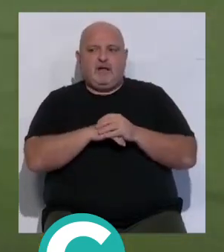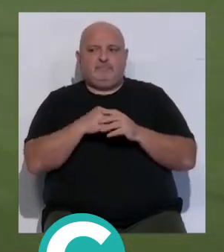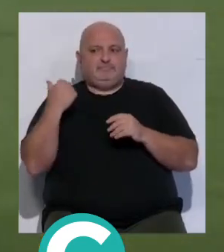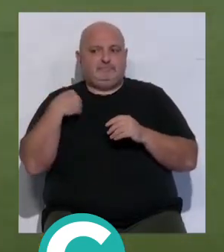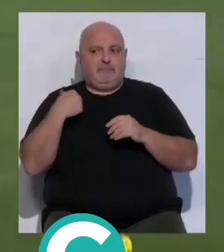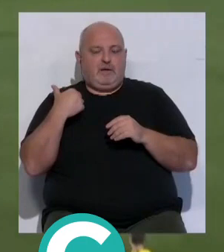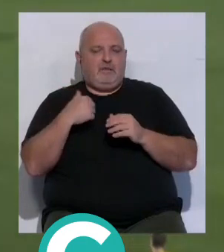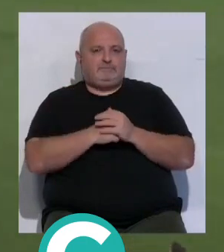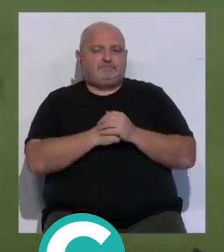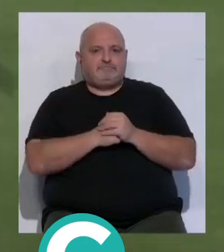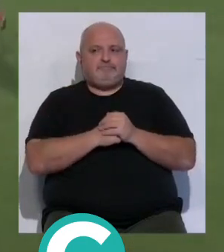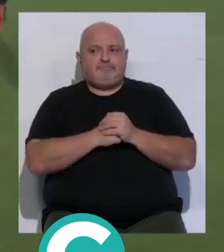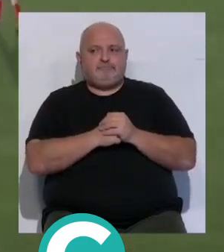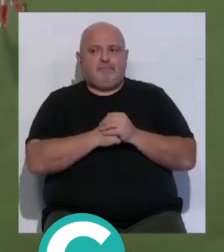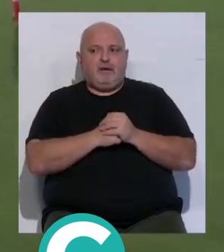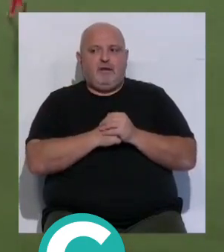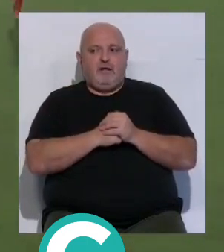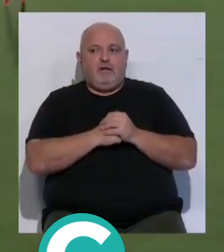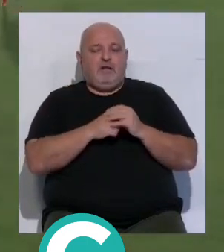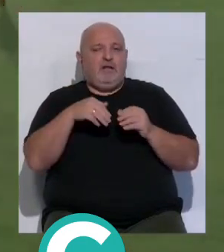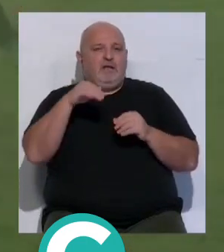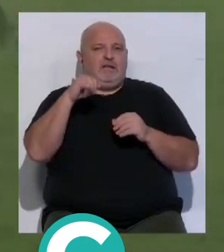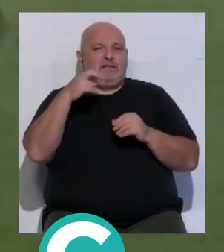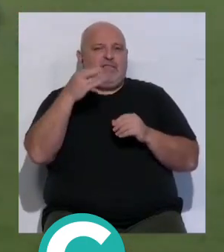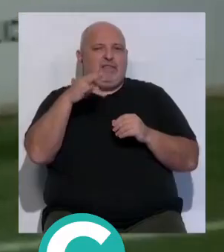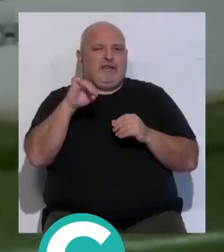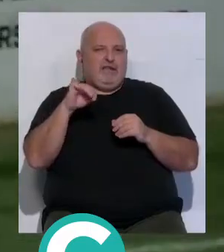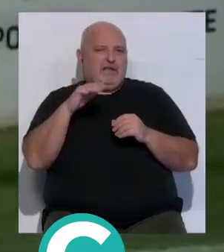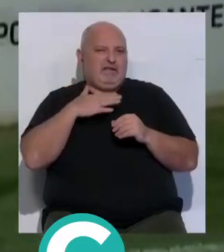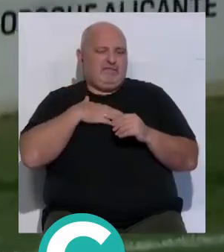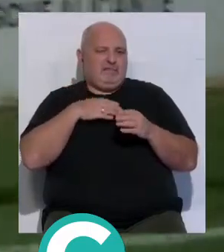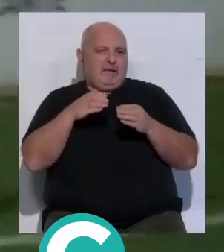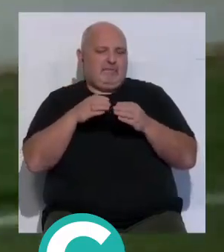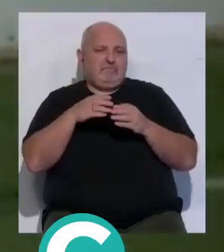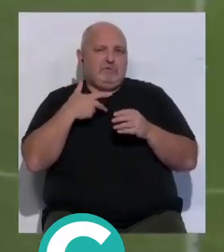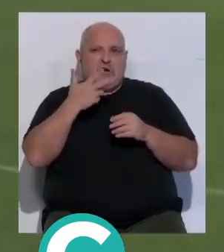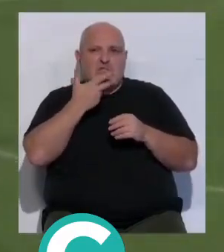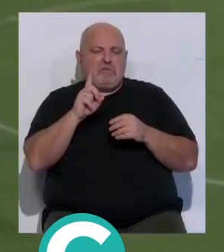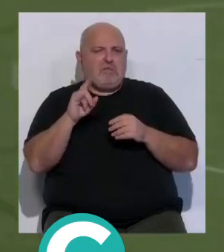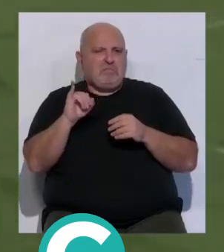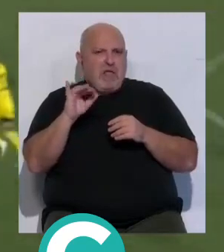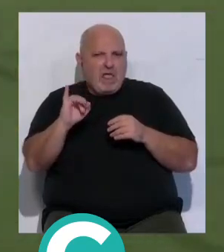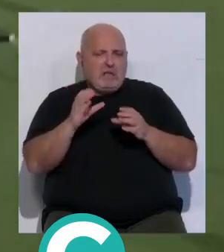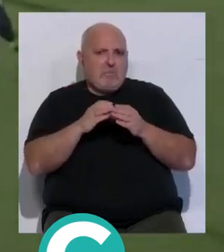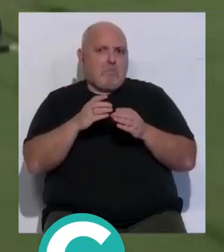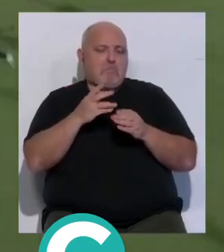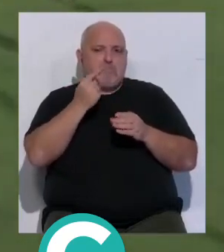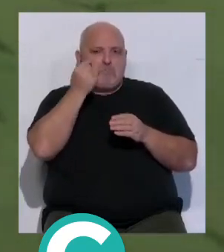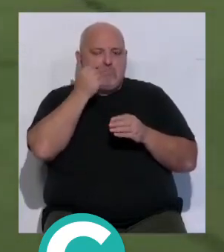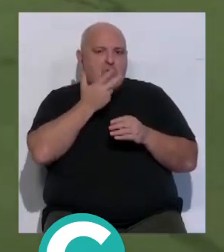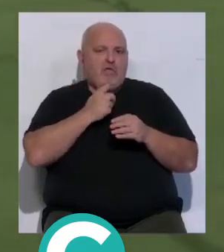de ebro El inter City un equipo que yo hasta hace poco no sabía que existía pero que tiene jugadores